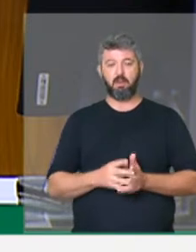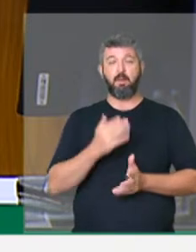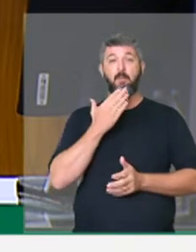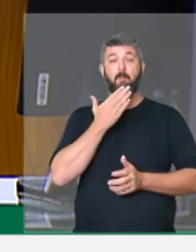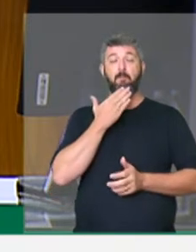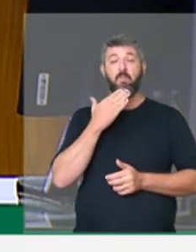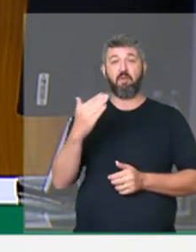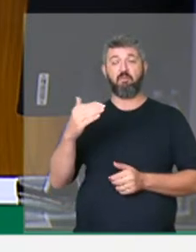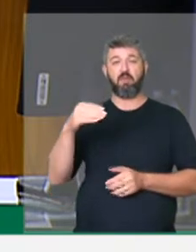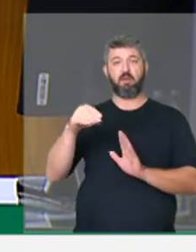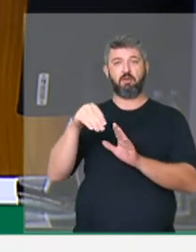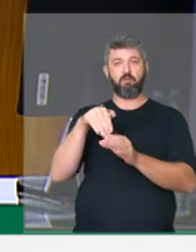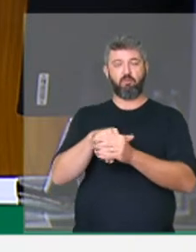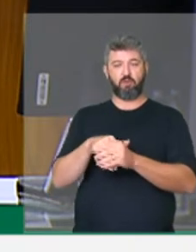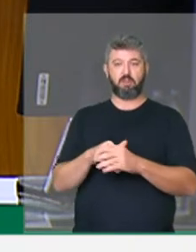DEPUTADO WOLNEY QUEIROZ. PRAF